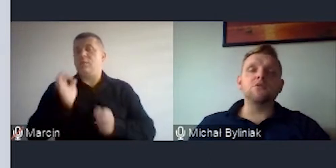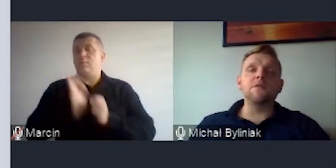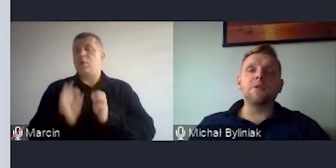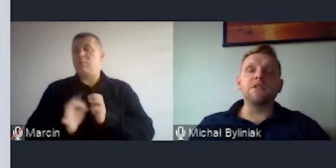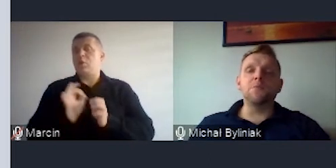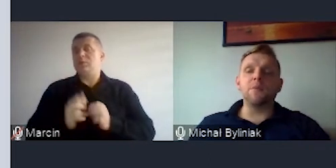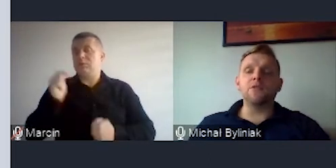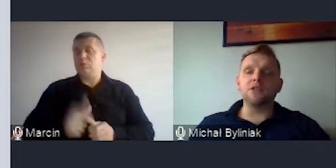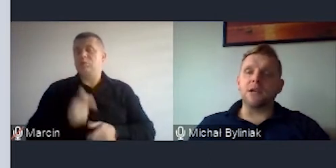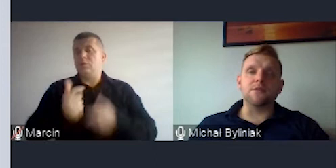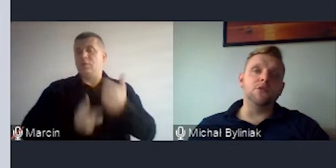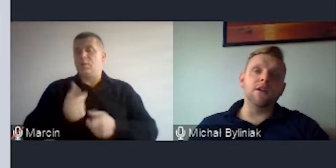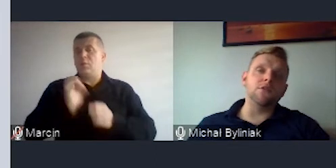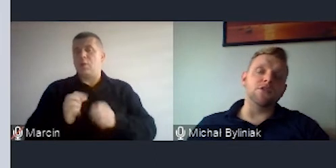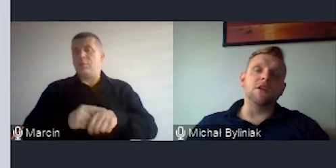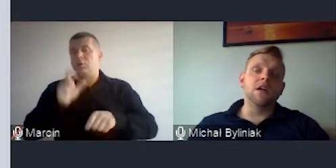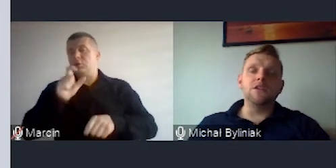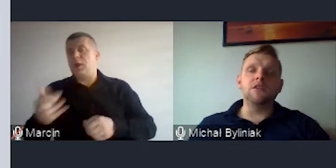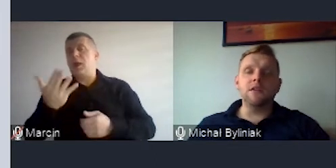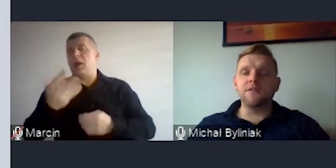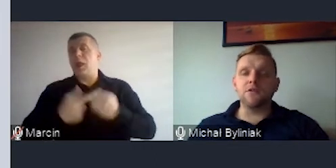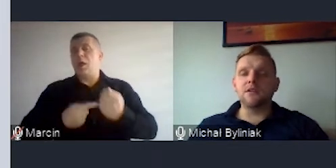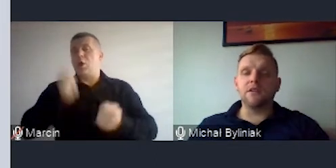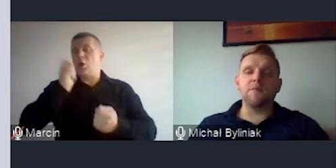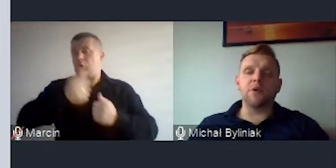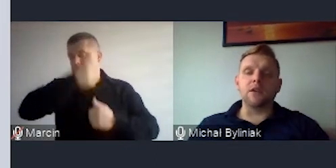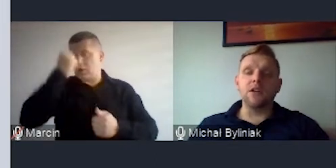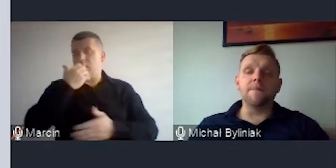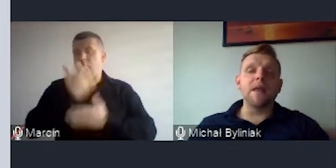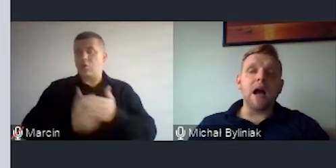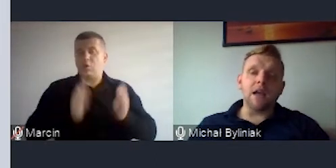czyli muszę wyprowadzić proporcję czasu – ile godzin dziennie jest wykorzystywany w projekcie,